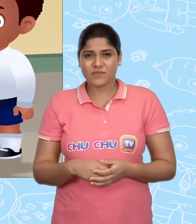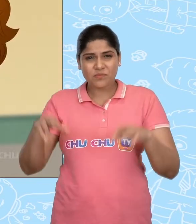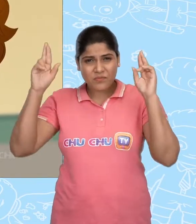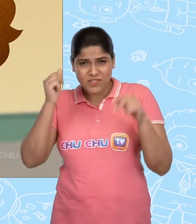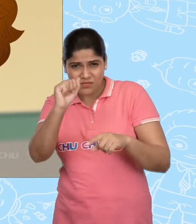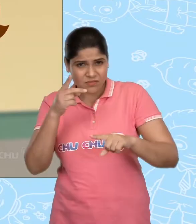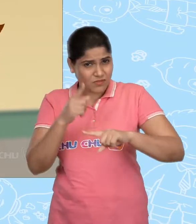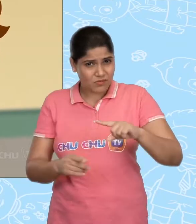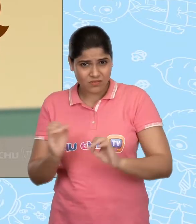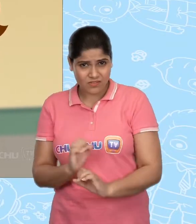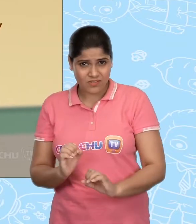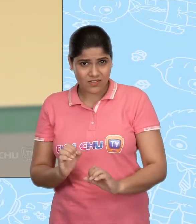उम्मीद है तुम्हे चोट नहीं लगी होगी